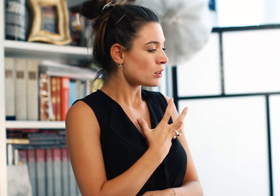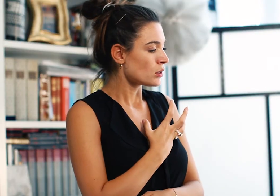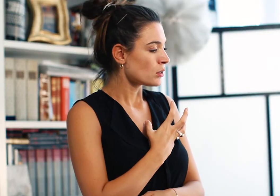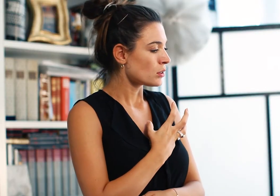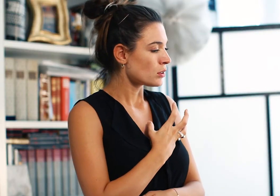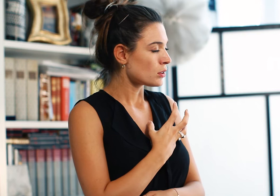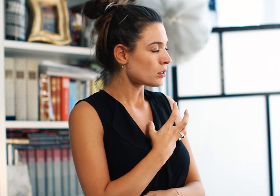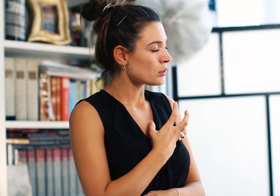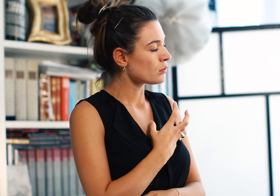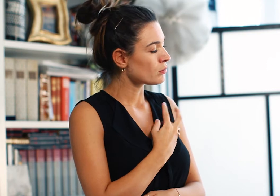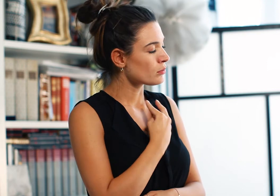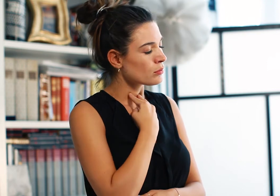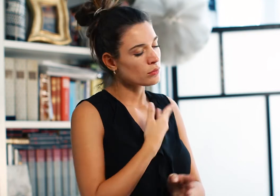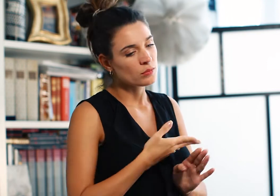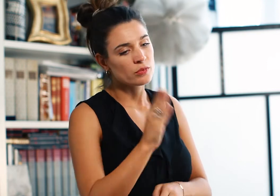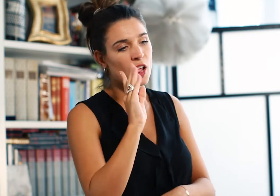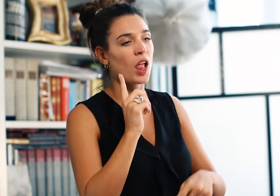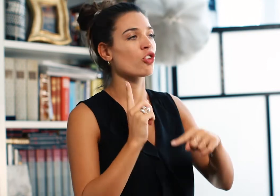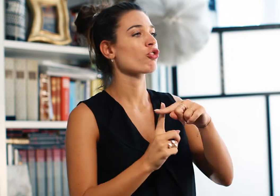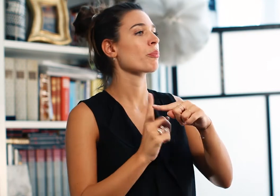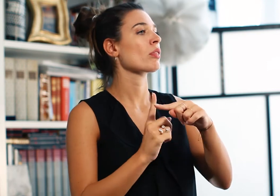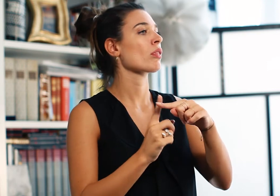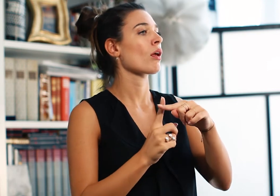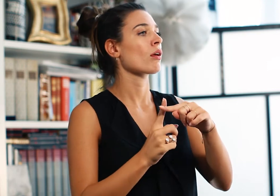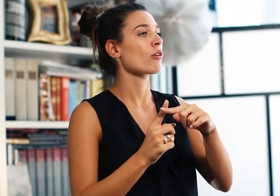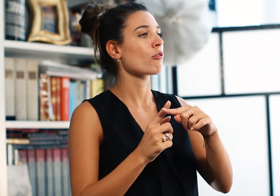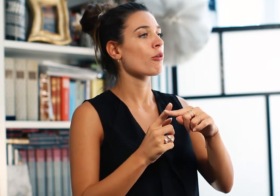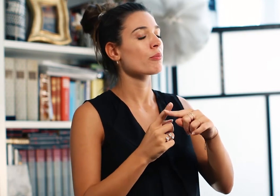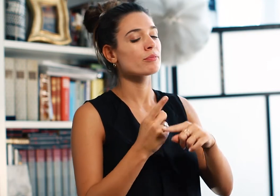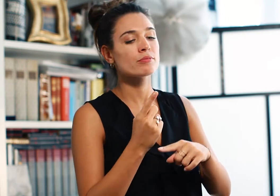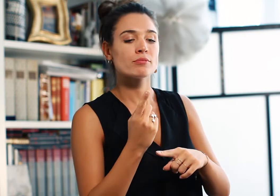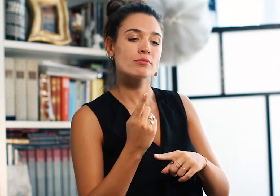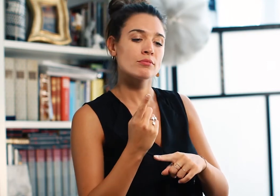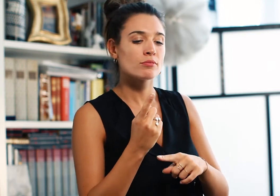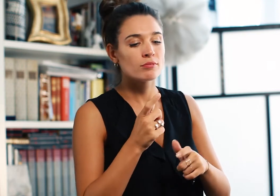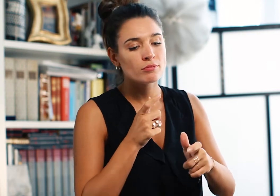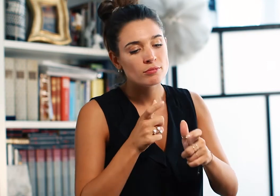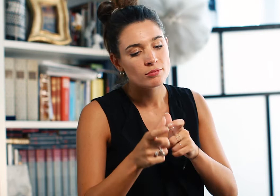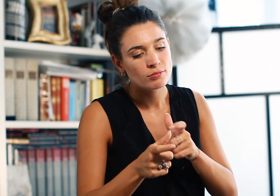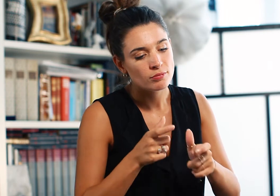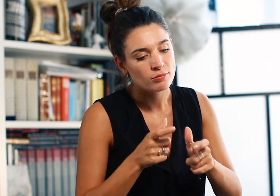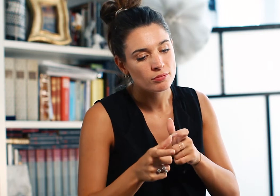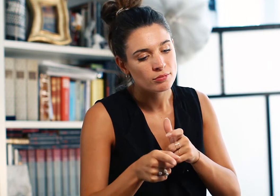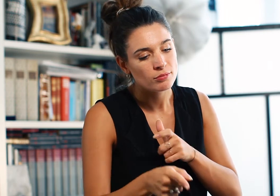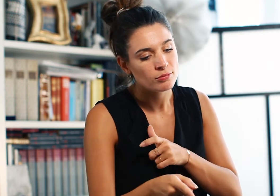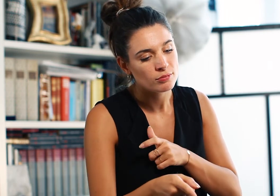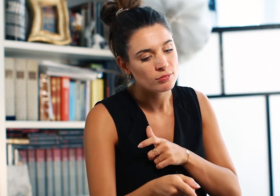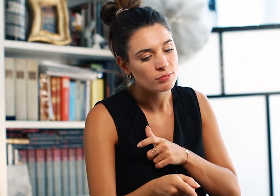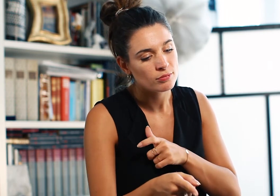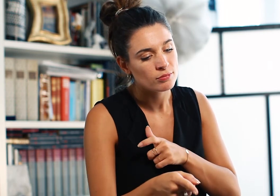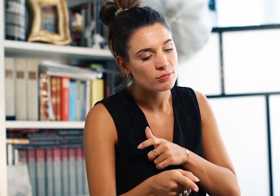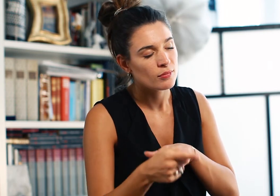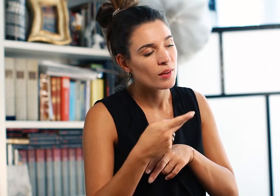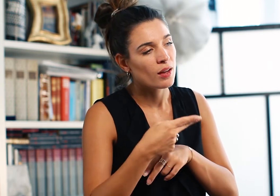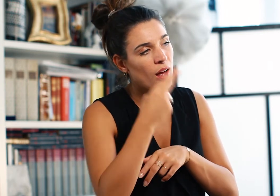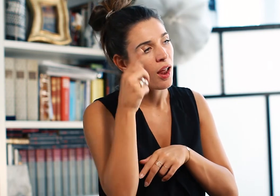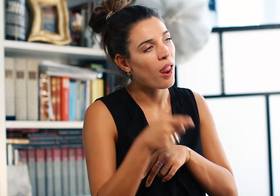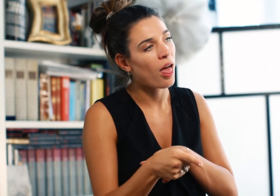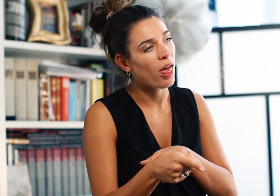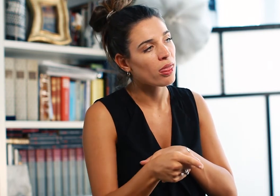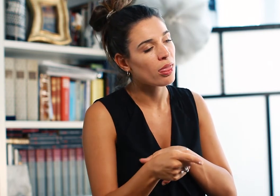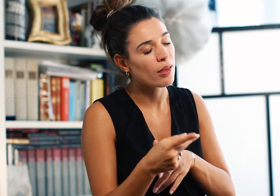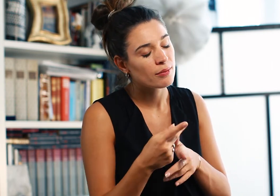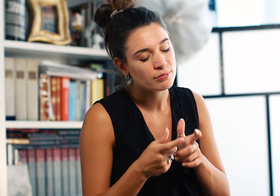stringeva il cuore, saliva al cimitero a parlare con Helene e ogni tanto, nelle